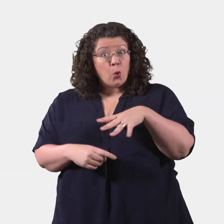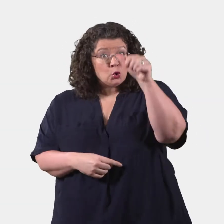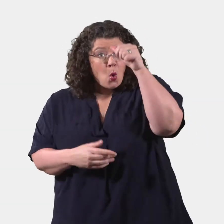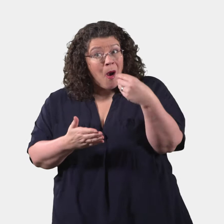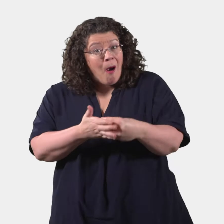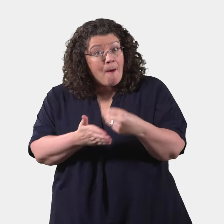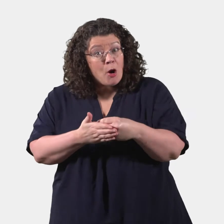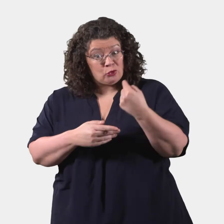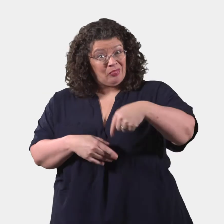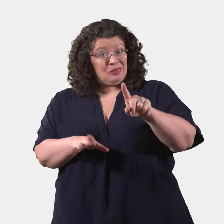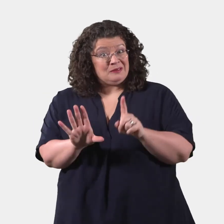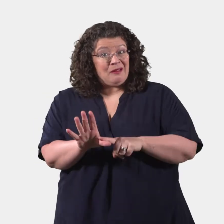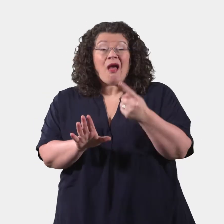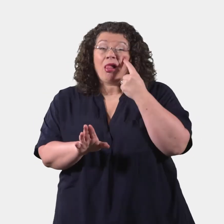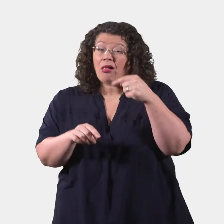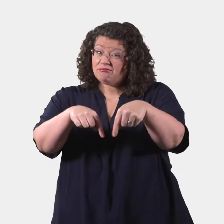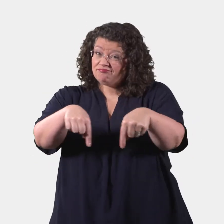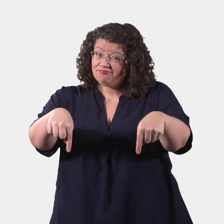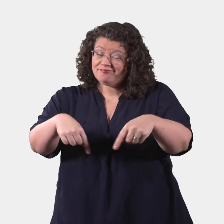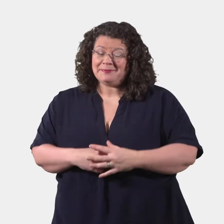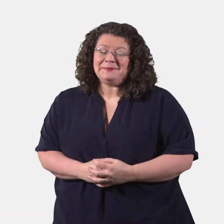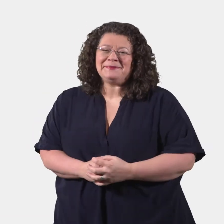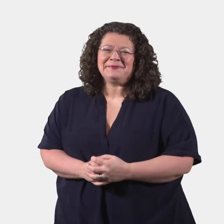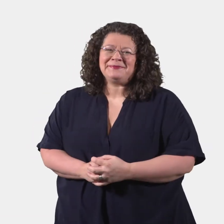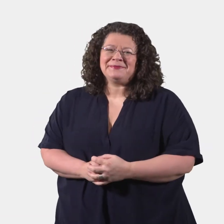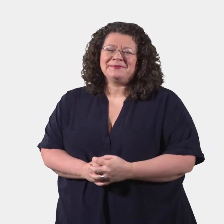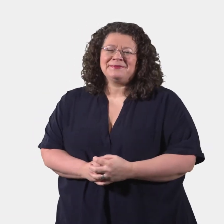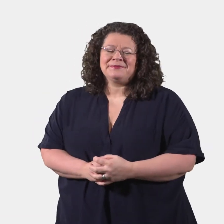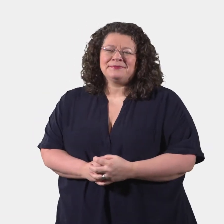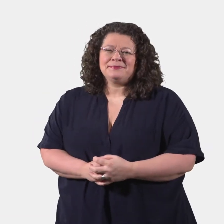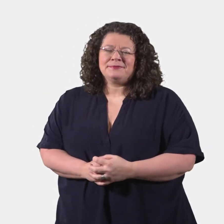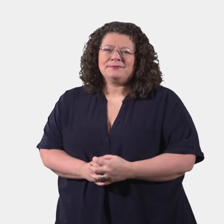am swm y Lwfans Gofalwyr eleni.